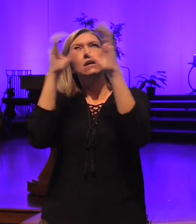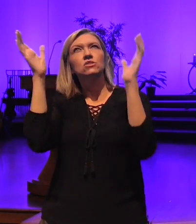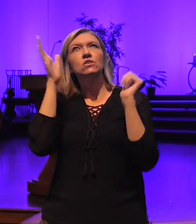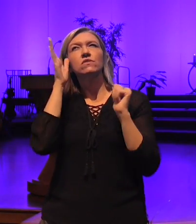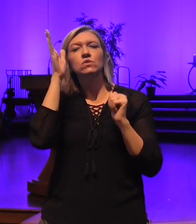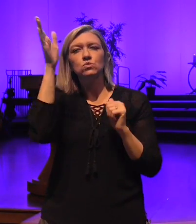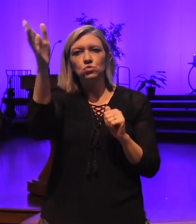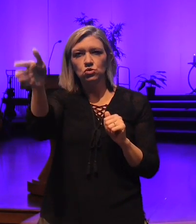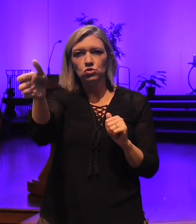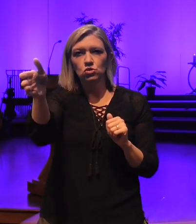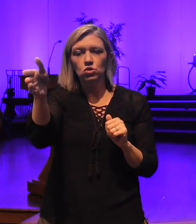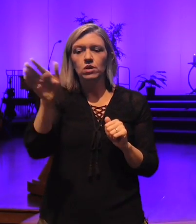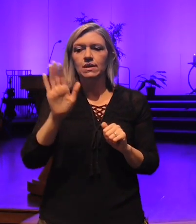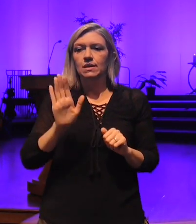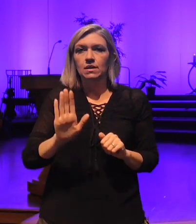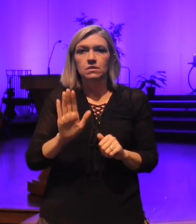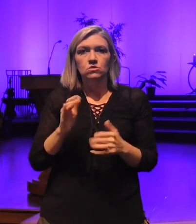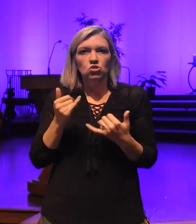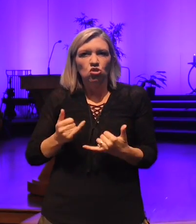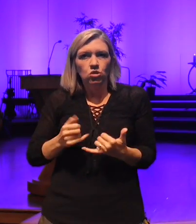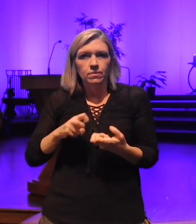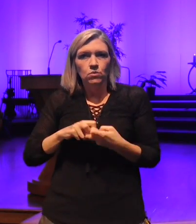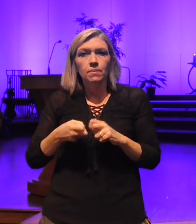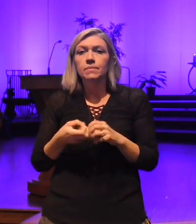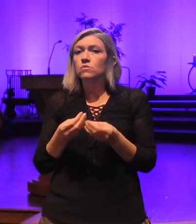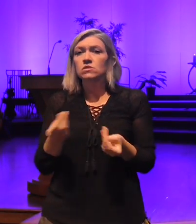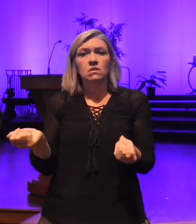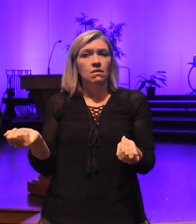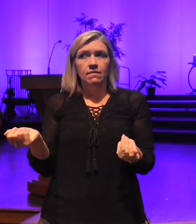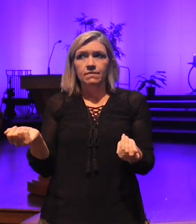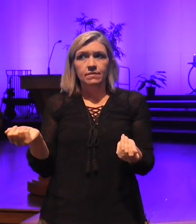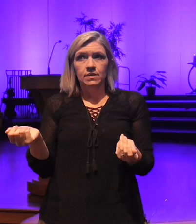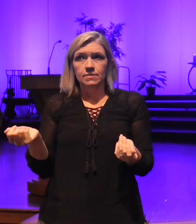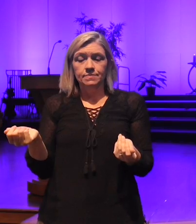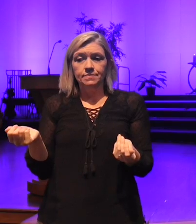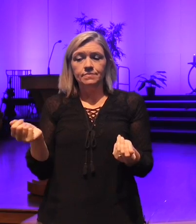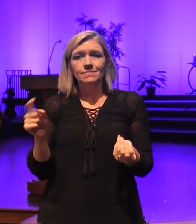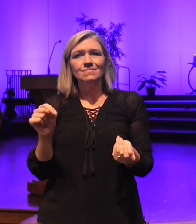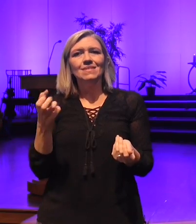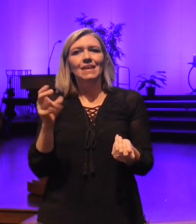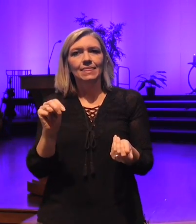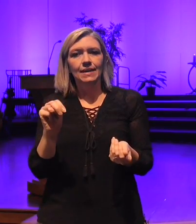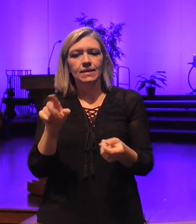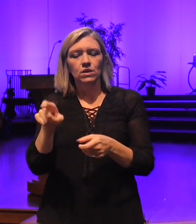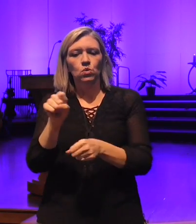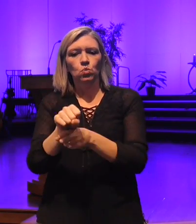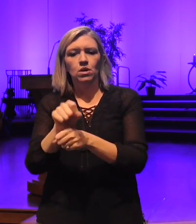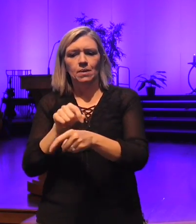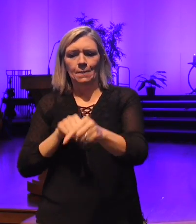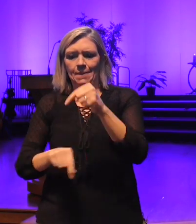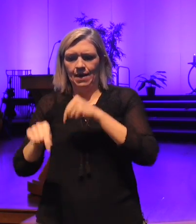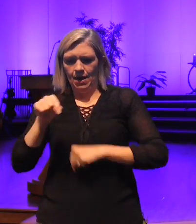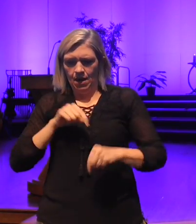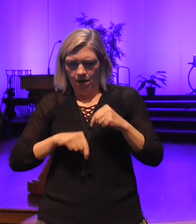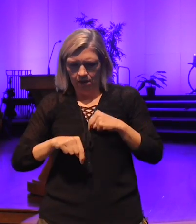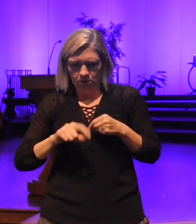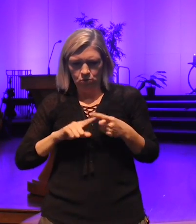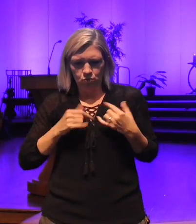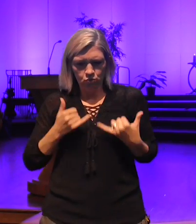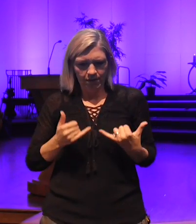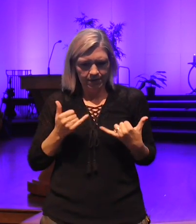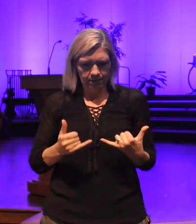el que sus problemas se resolvieron y luego trabajó hacia atrás hasta el presente para activar las